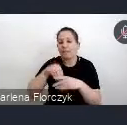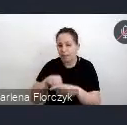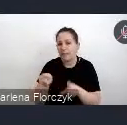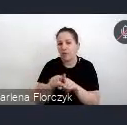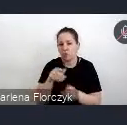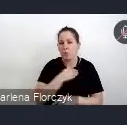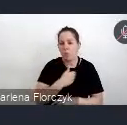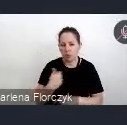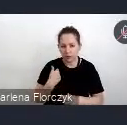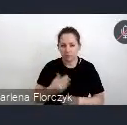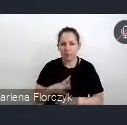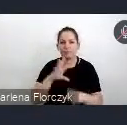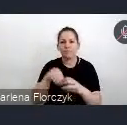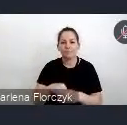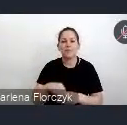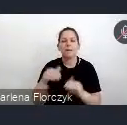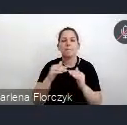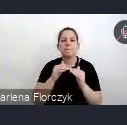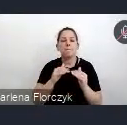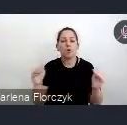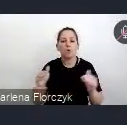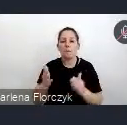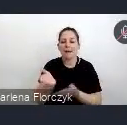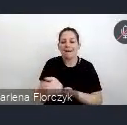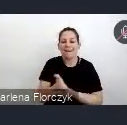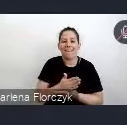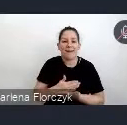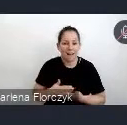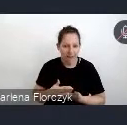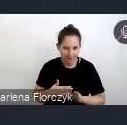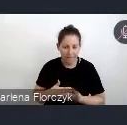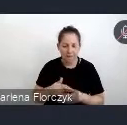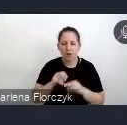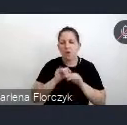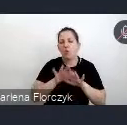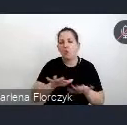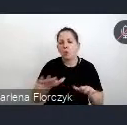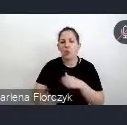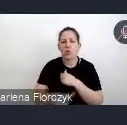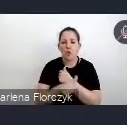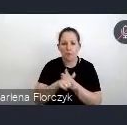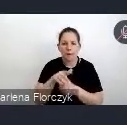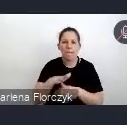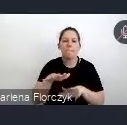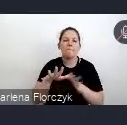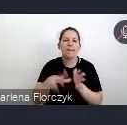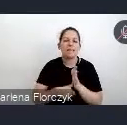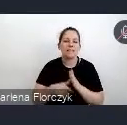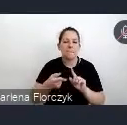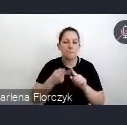i wdrażane na poziomie kraju, i tutaj wiele dokumentów, chociażby Miejska Polityka Krajowa